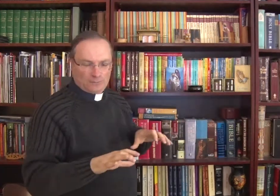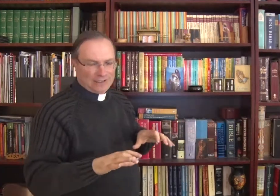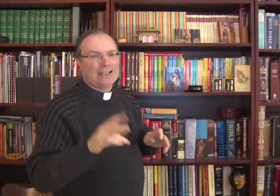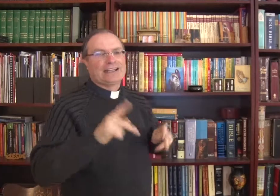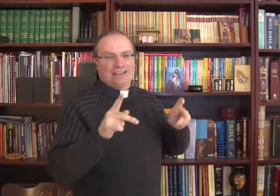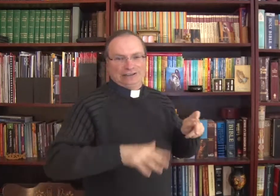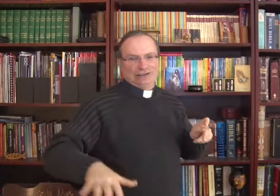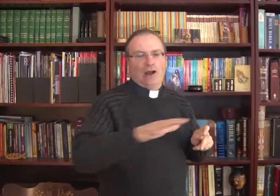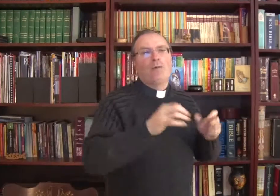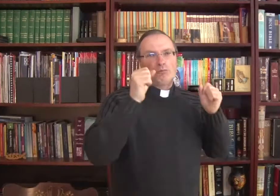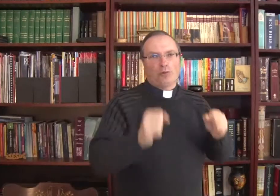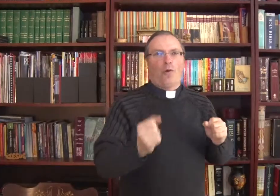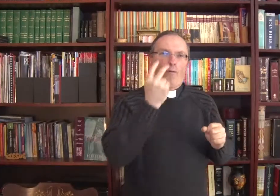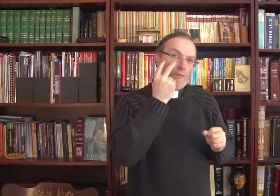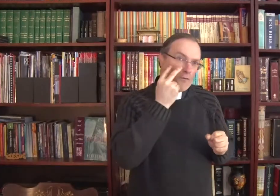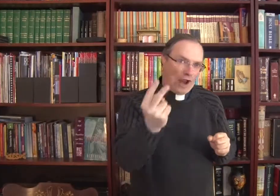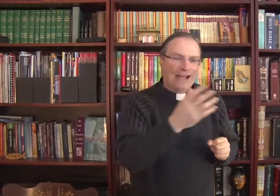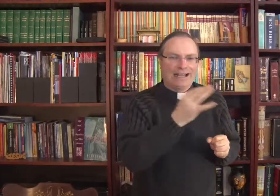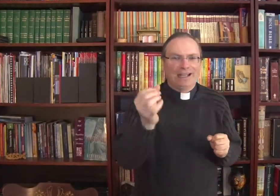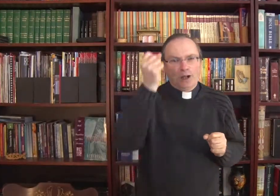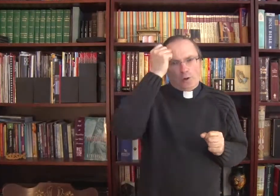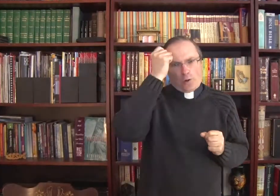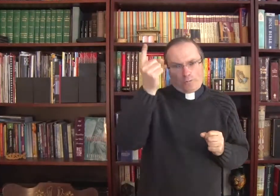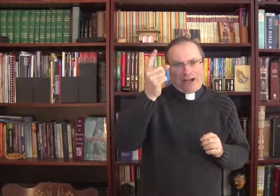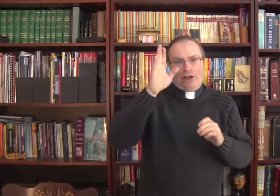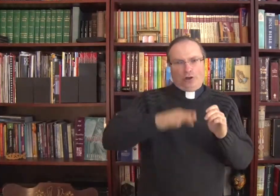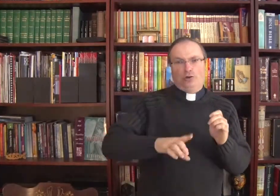les gens pourront voir et comprendre que Dieu